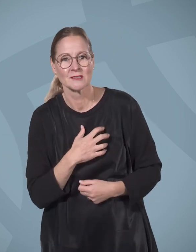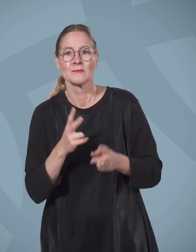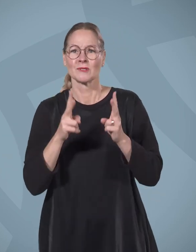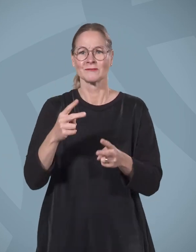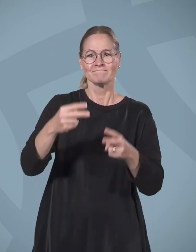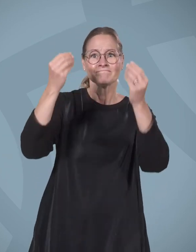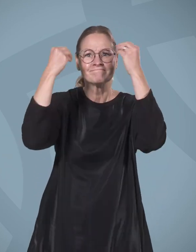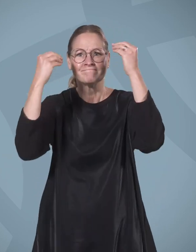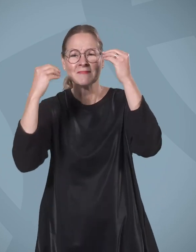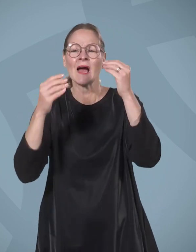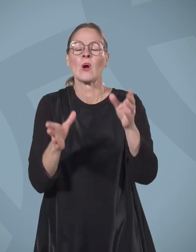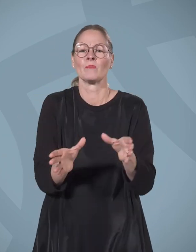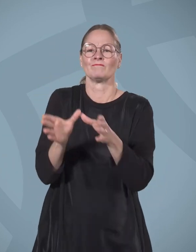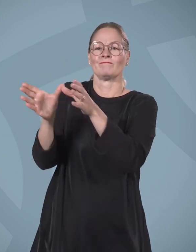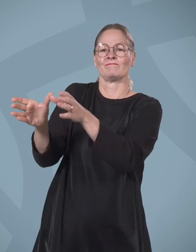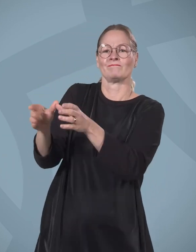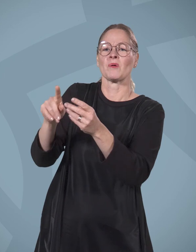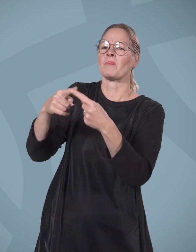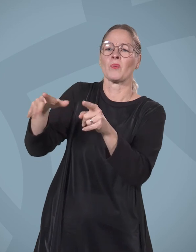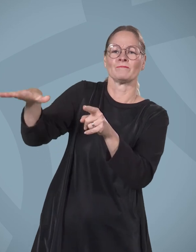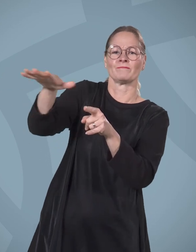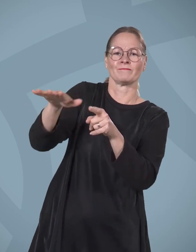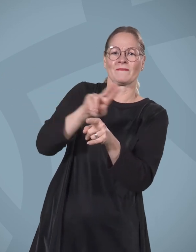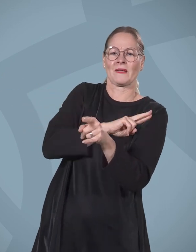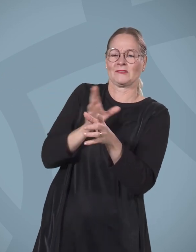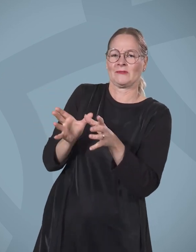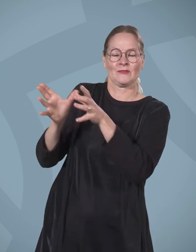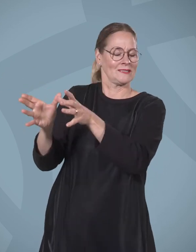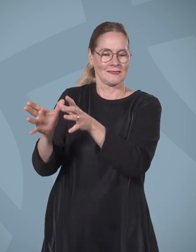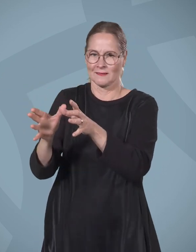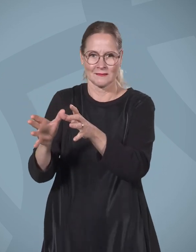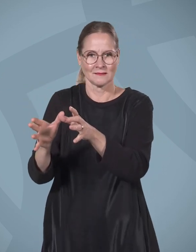eikä sen opettelu saa jäädä vain kolmannen sektorin toimijoiden vastuulle, -